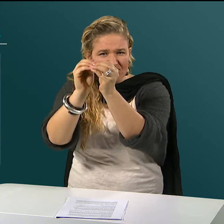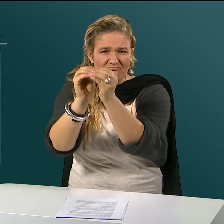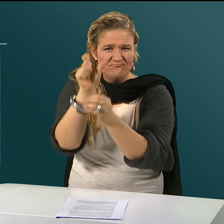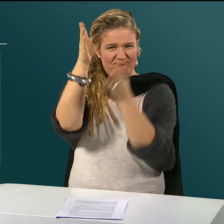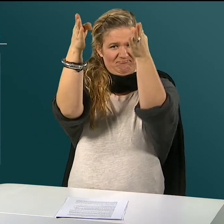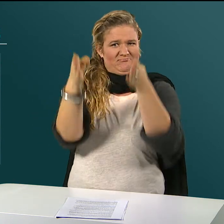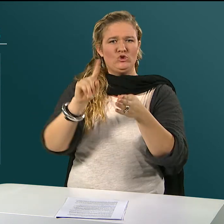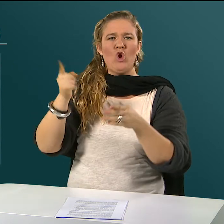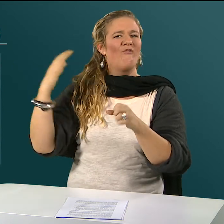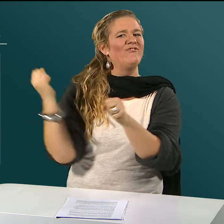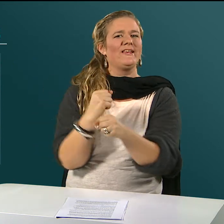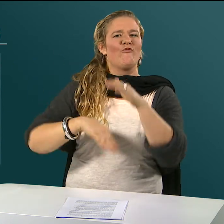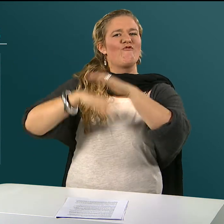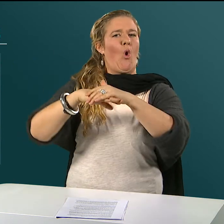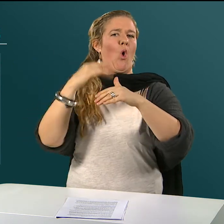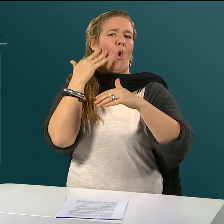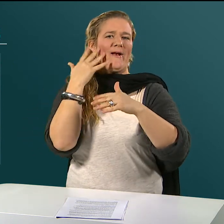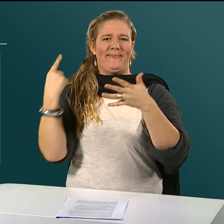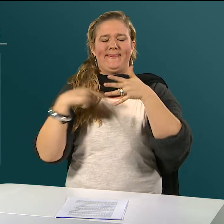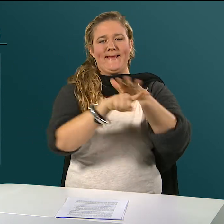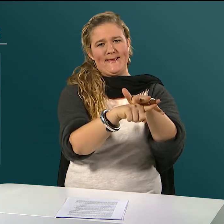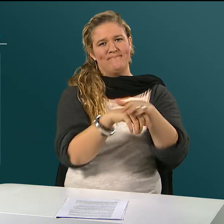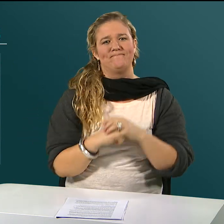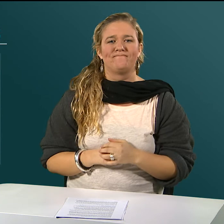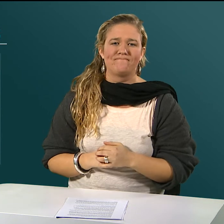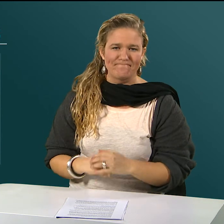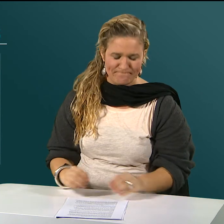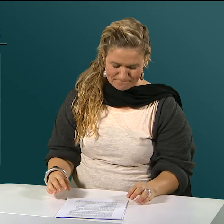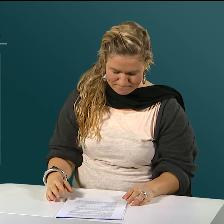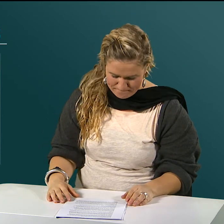ohne sie vollständig in der hörenden Welt zu integrieren.